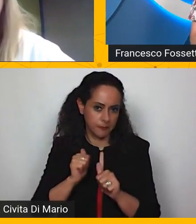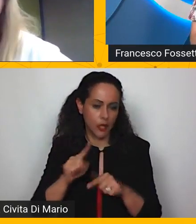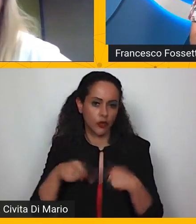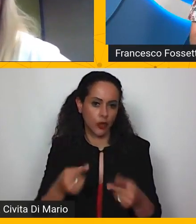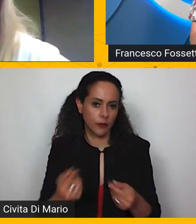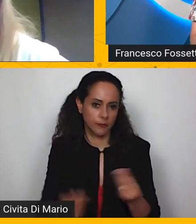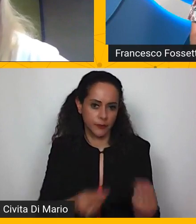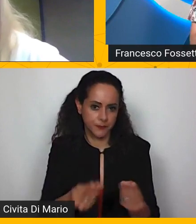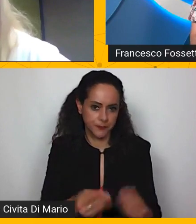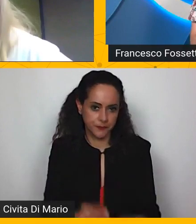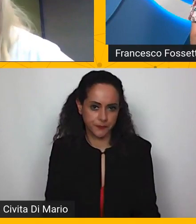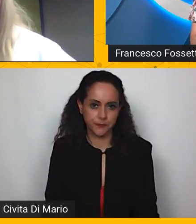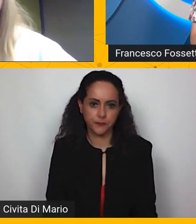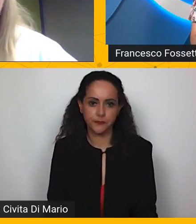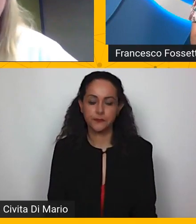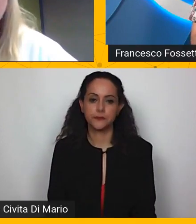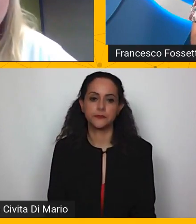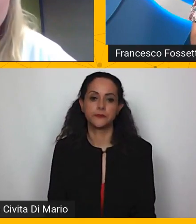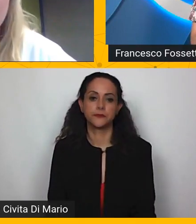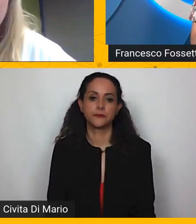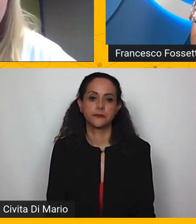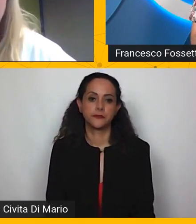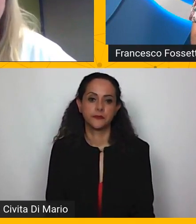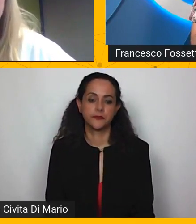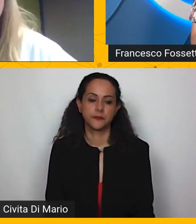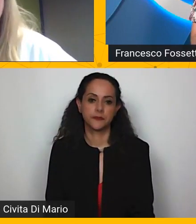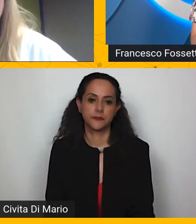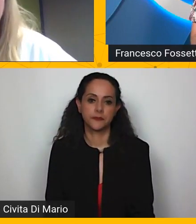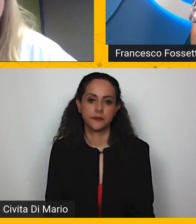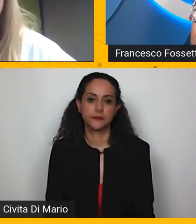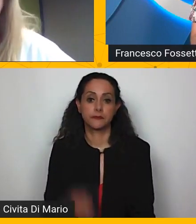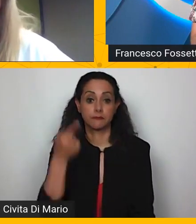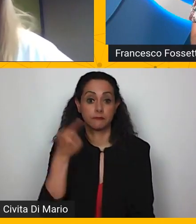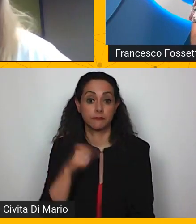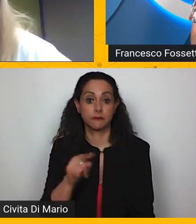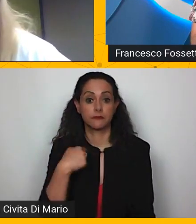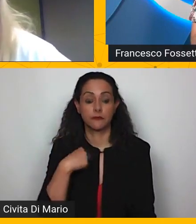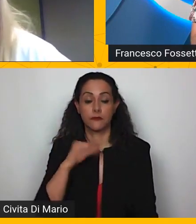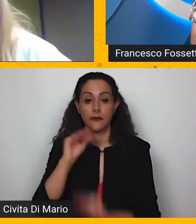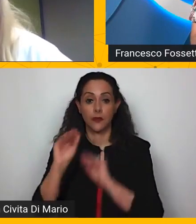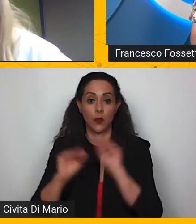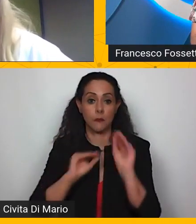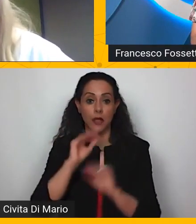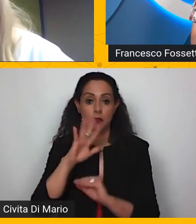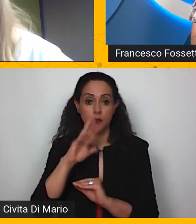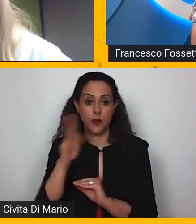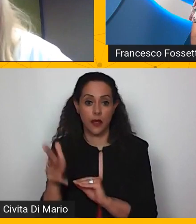una determinata attività. A questo proposito ehm ti volevo